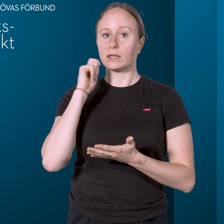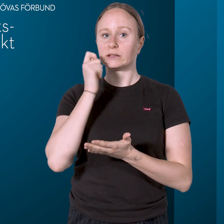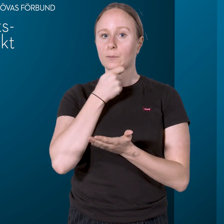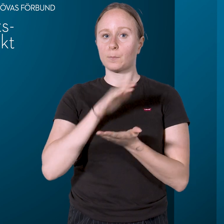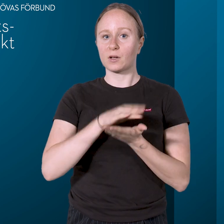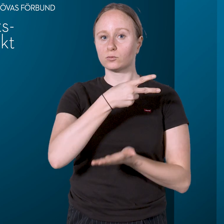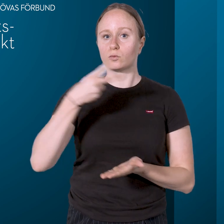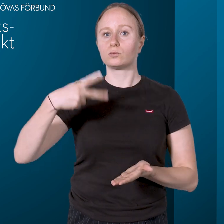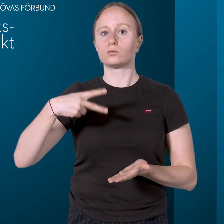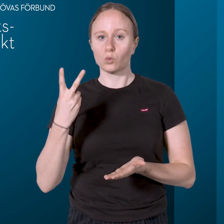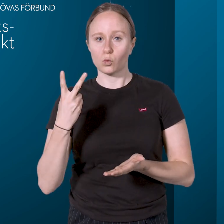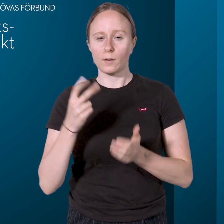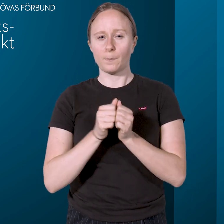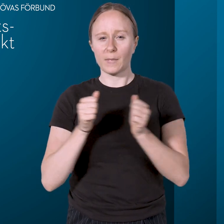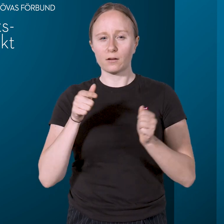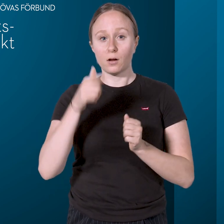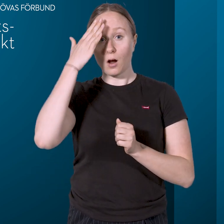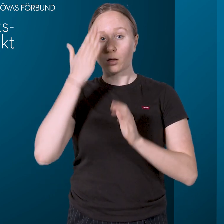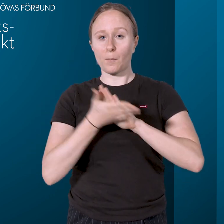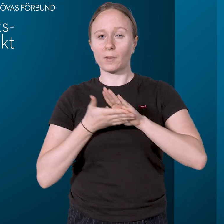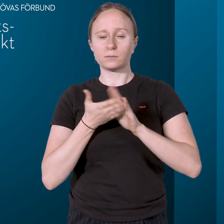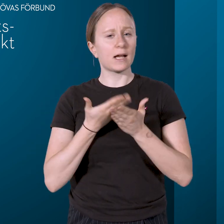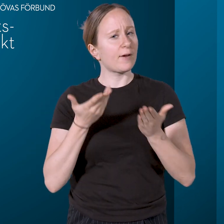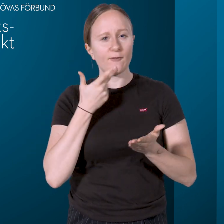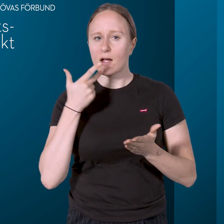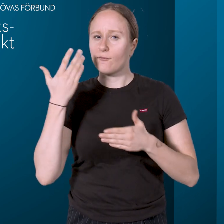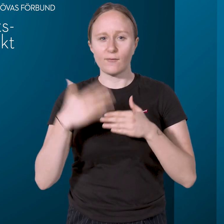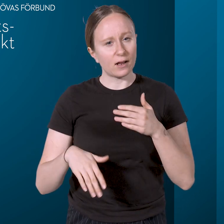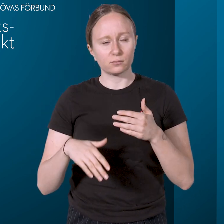i december 2022, men eftersom databasen ännu är ofullständig -